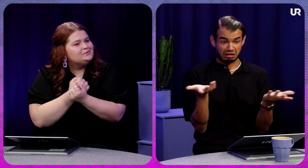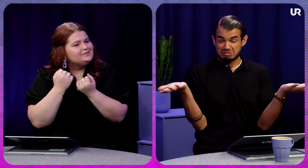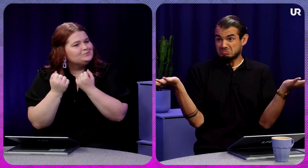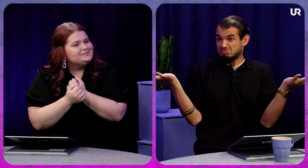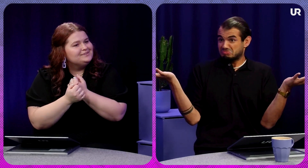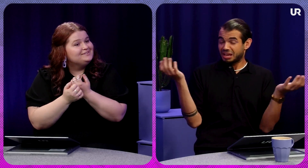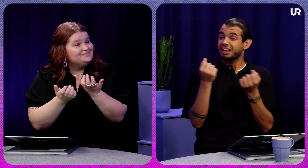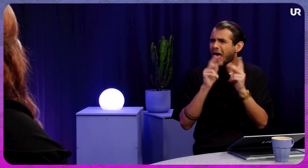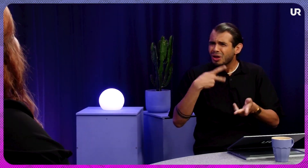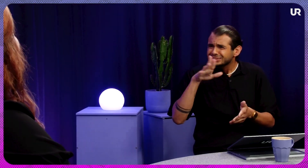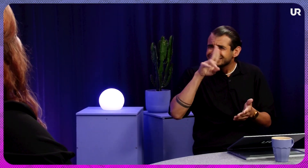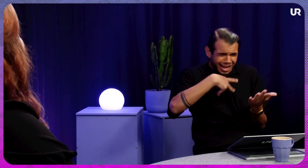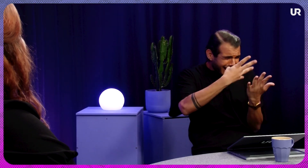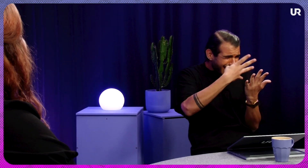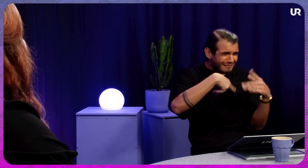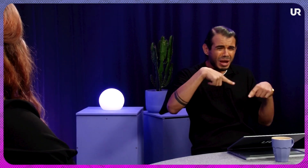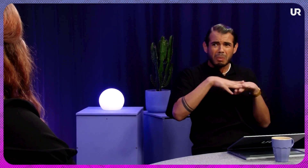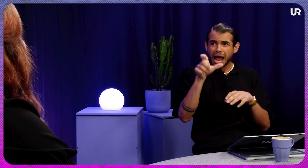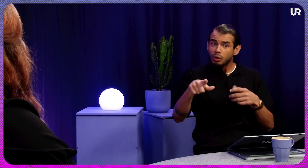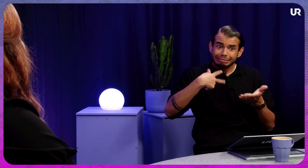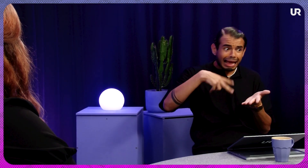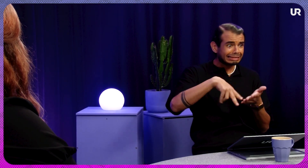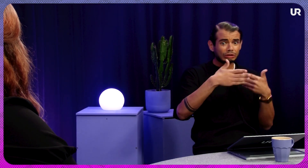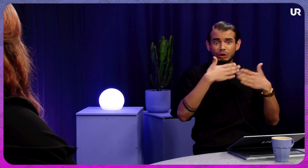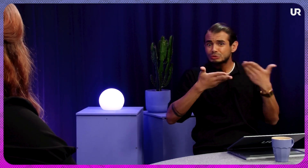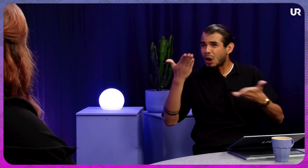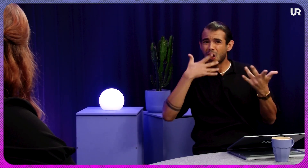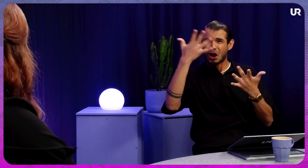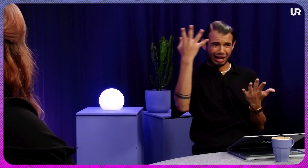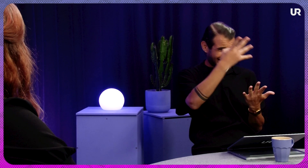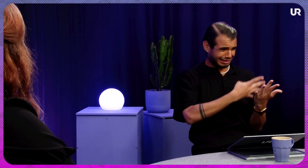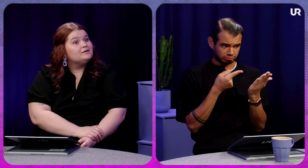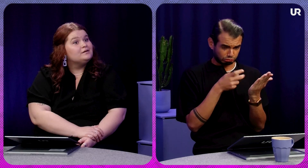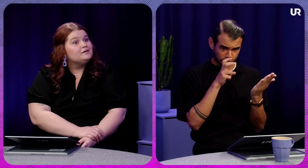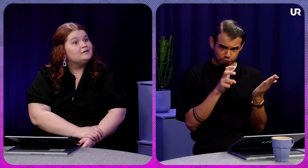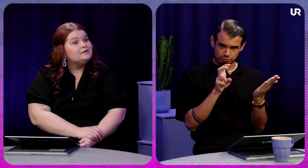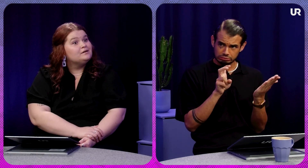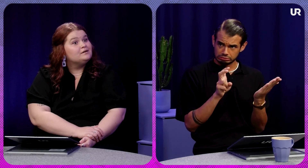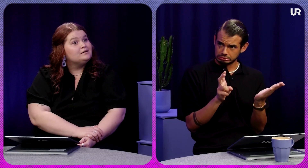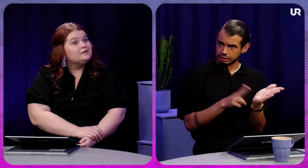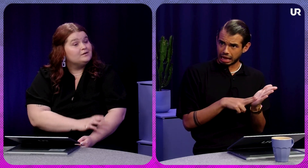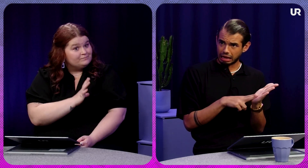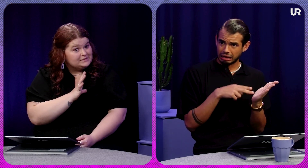Amir: Ingen aning. Trots det kan man se henne ÖVERALLT på plattformen, hon dansar, sjunger och allt?